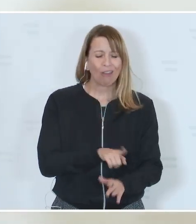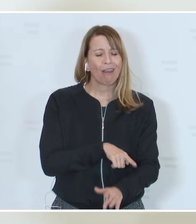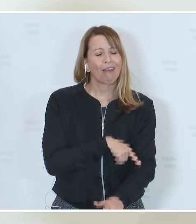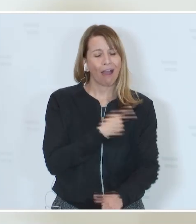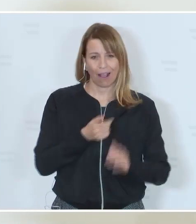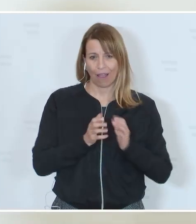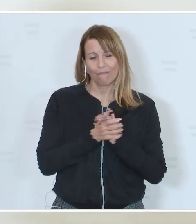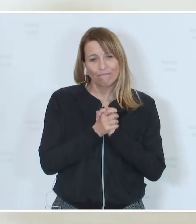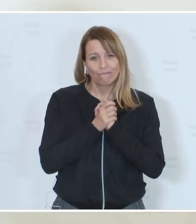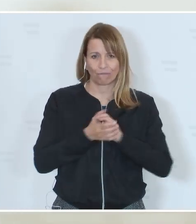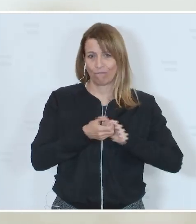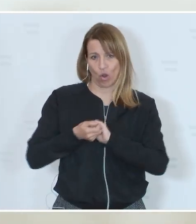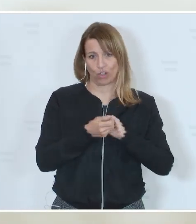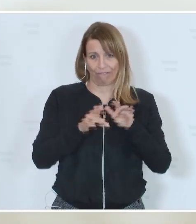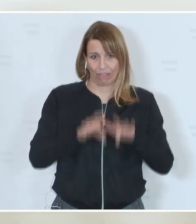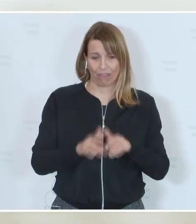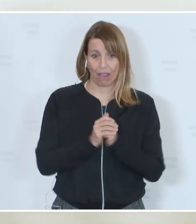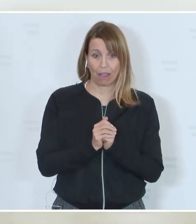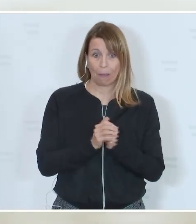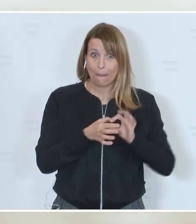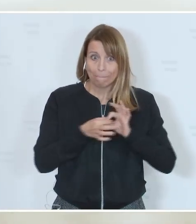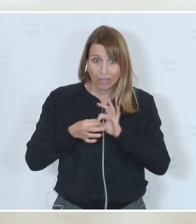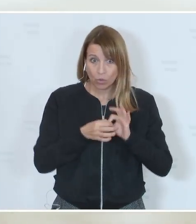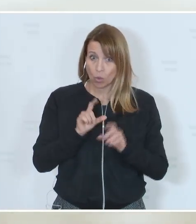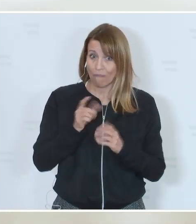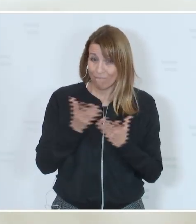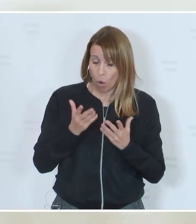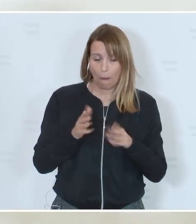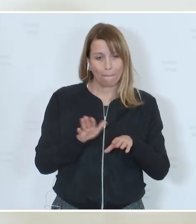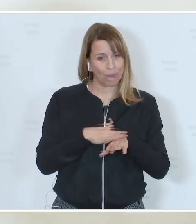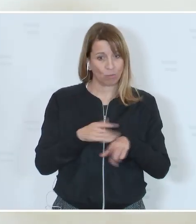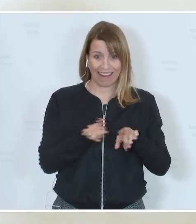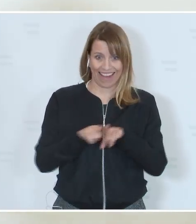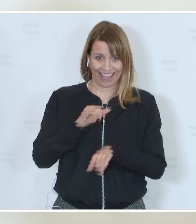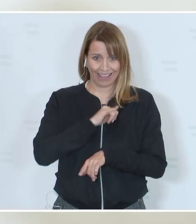Diese Beziehungen beruhen auf gemeinsamen Interessen, Werten, aber auch gemeinsamen